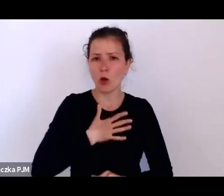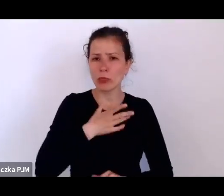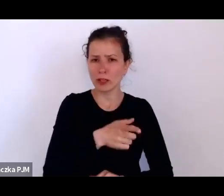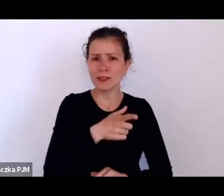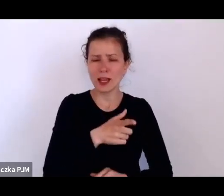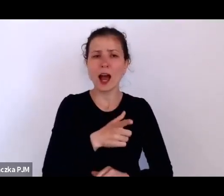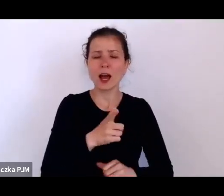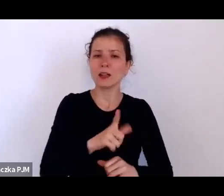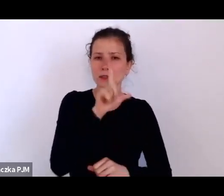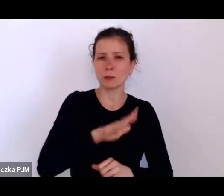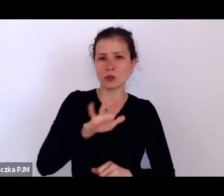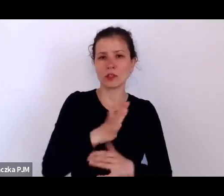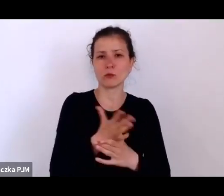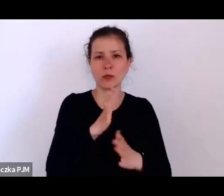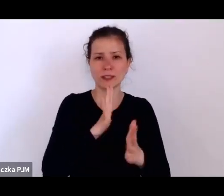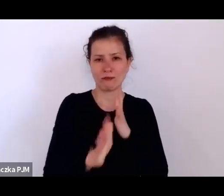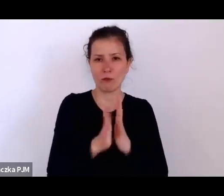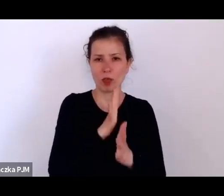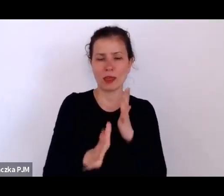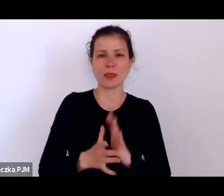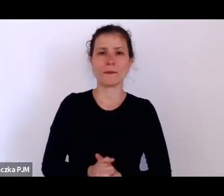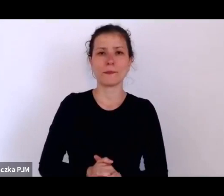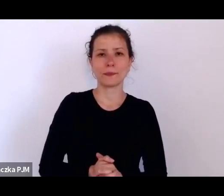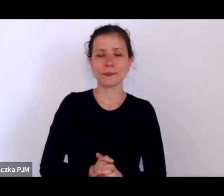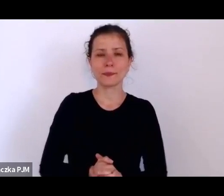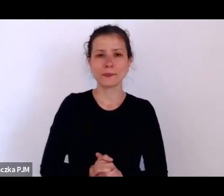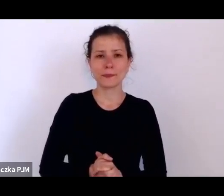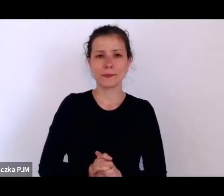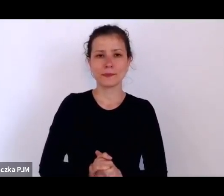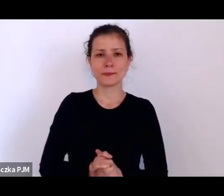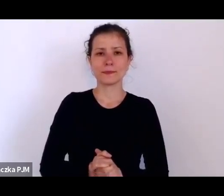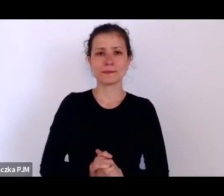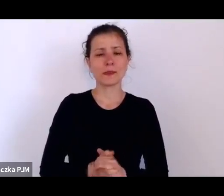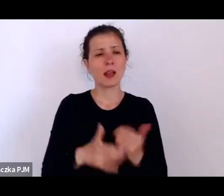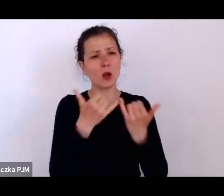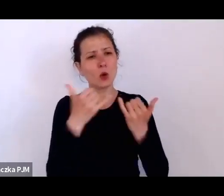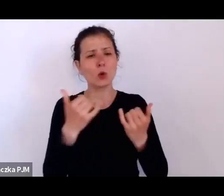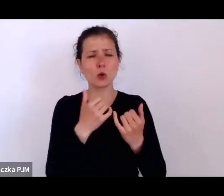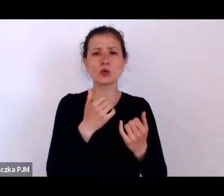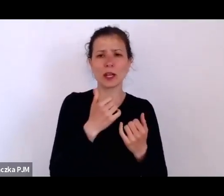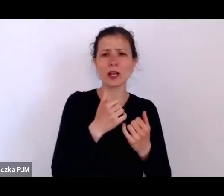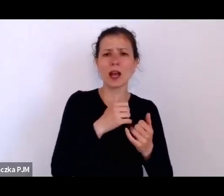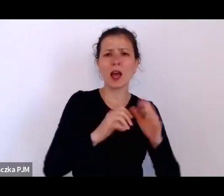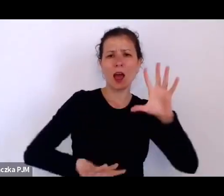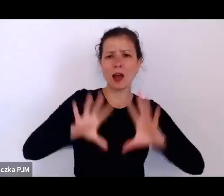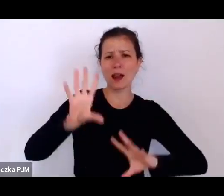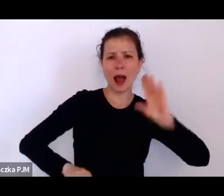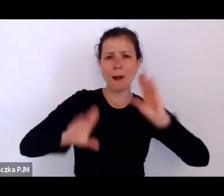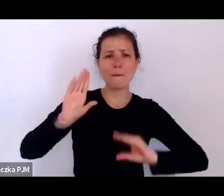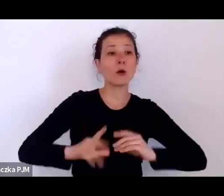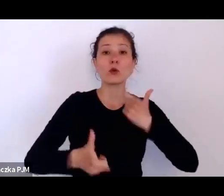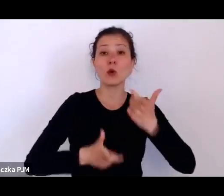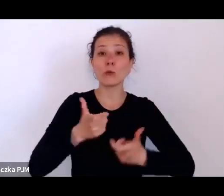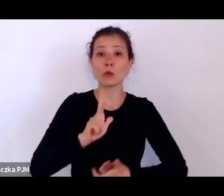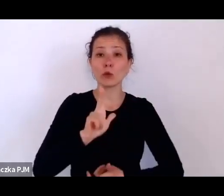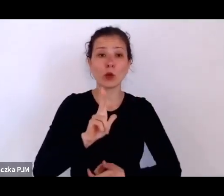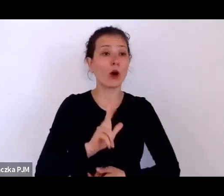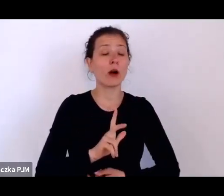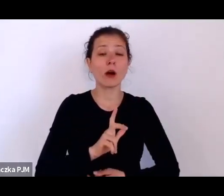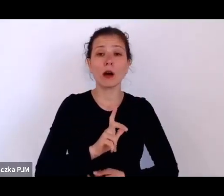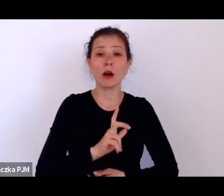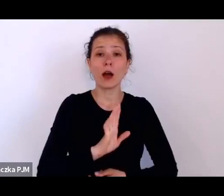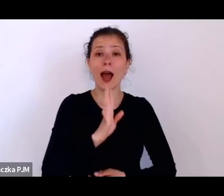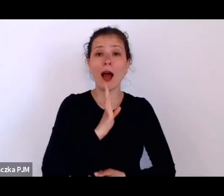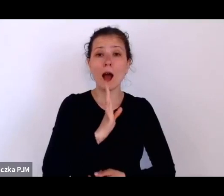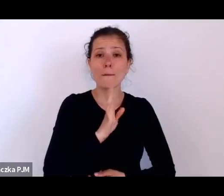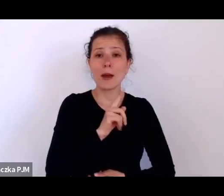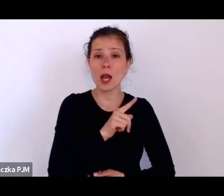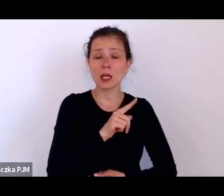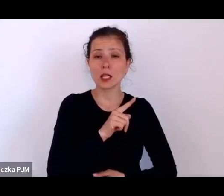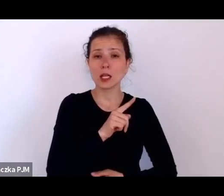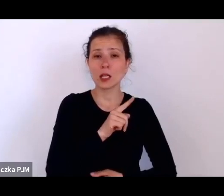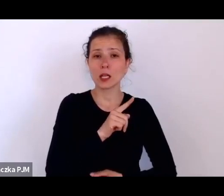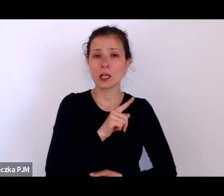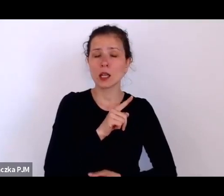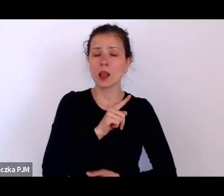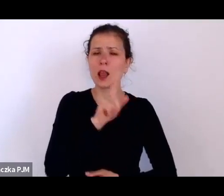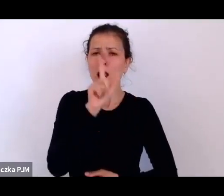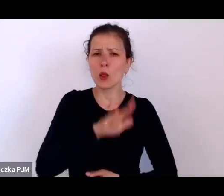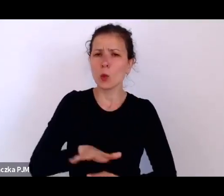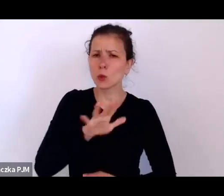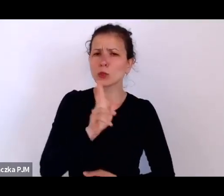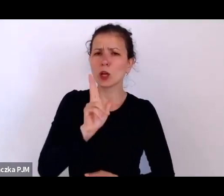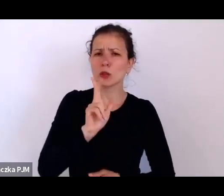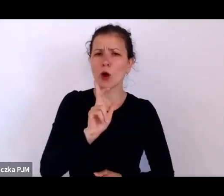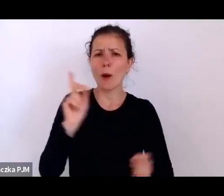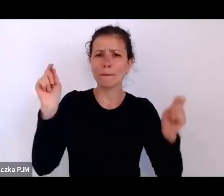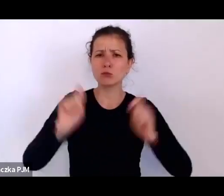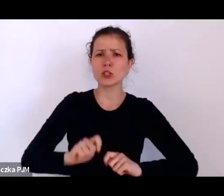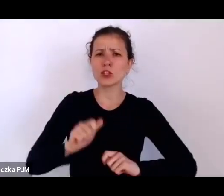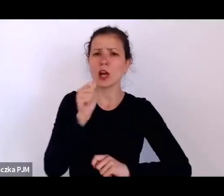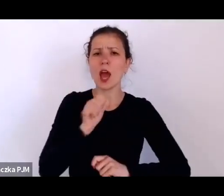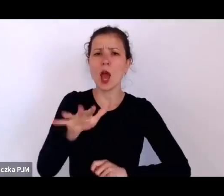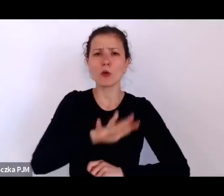w różnych takich raportach, które robili ludzie, którzy przyjechali do Europy ze Stanów Zjednoczonych